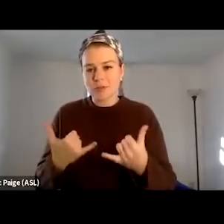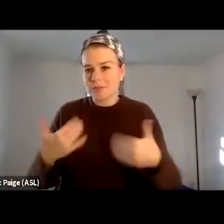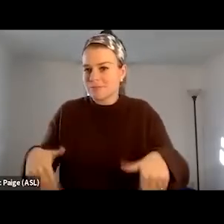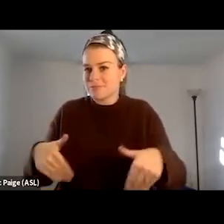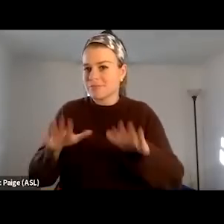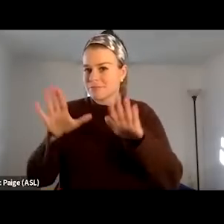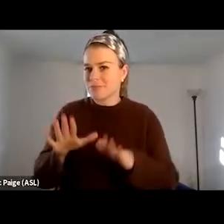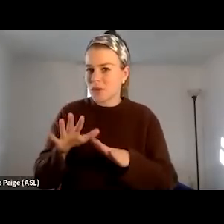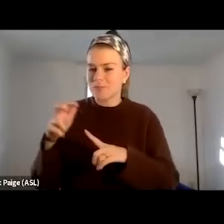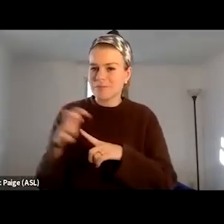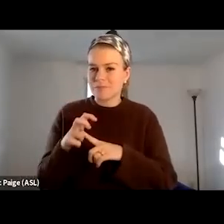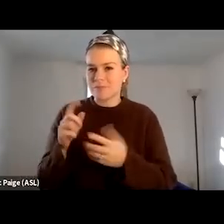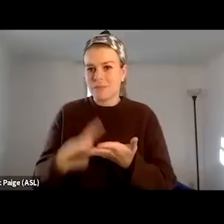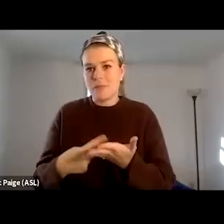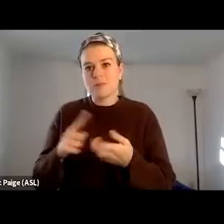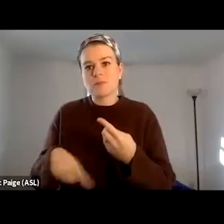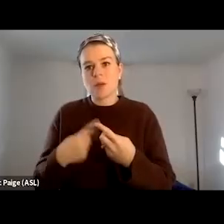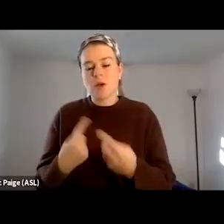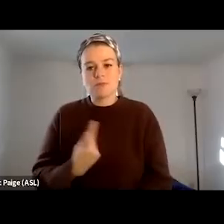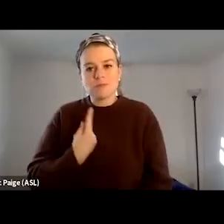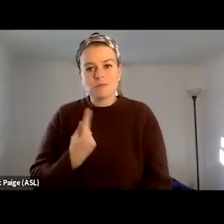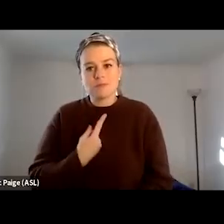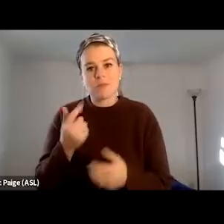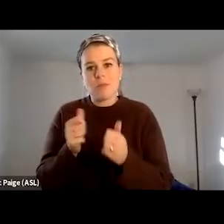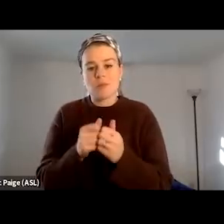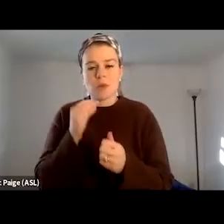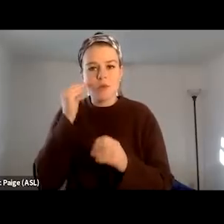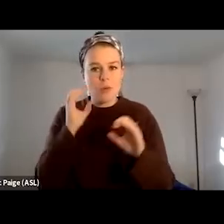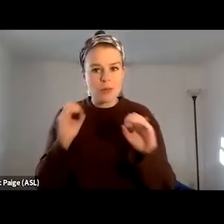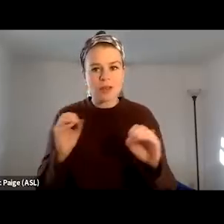sobre la soledad entre las personas sin hogar y las personas que anteriormente no tenían hogar.